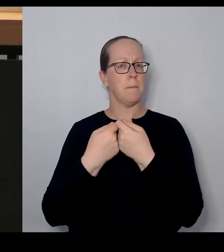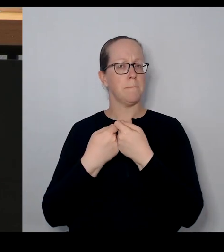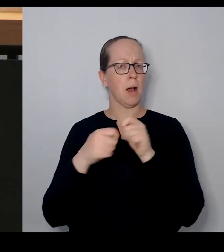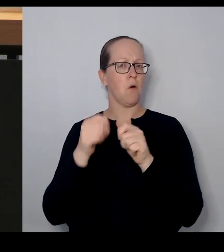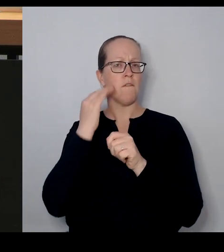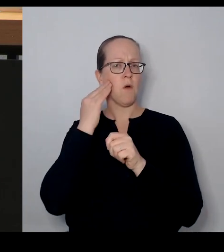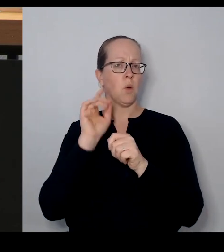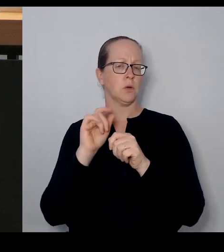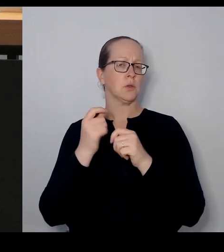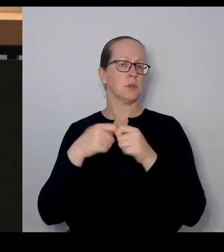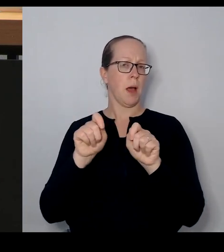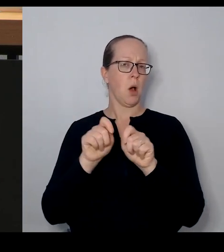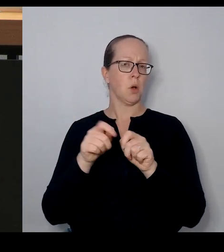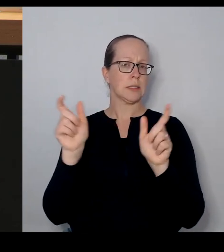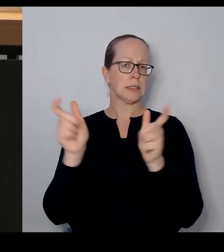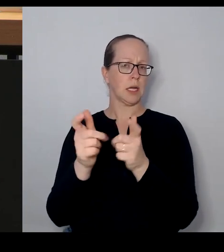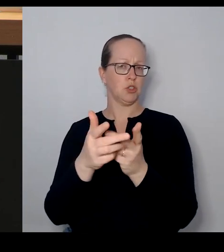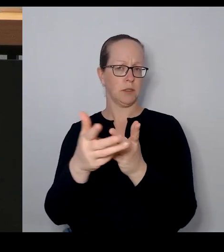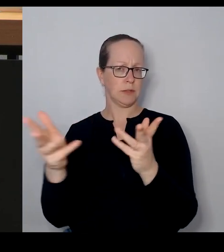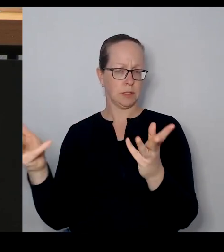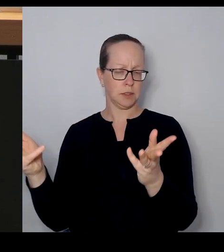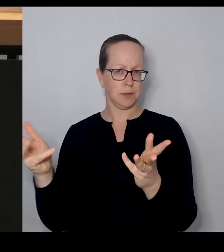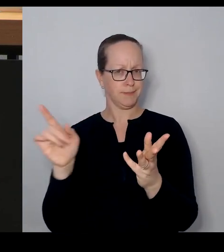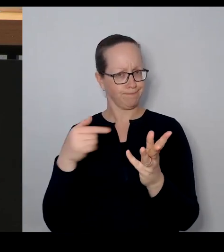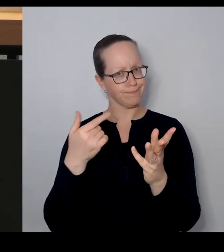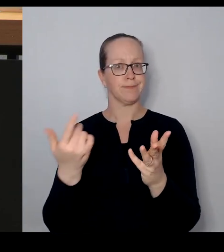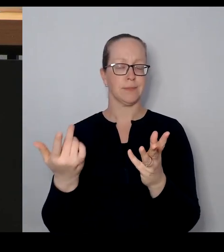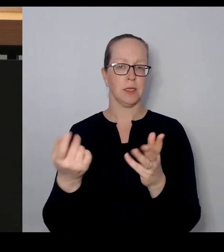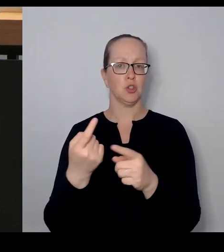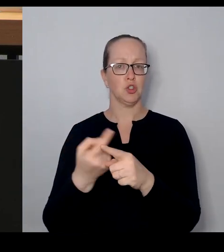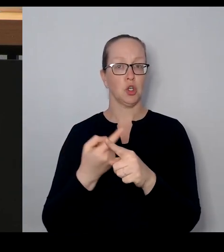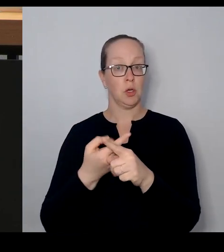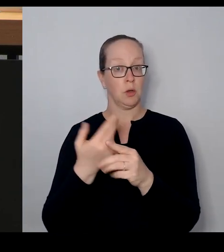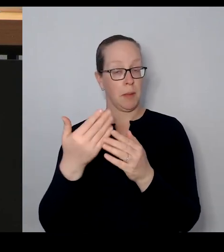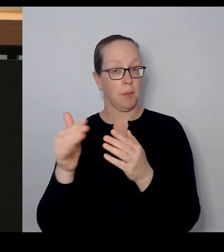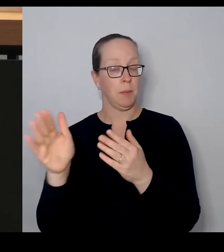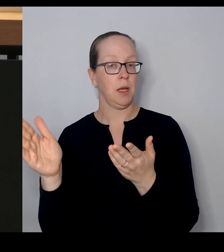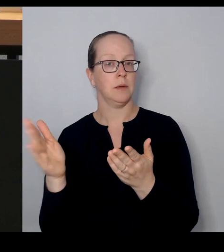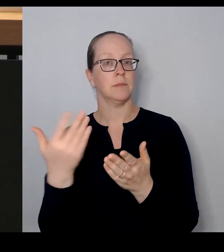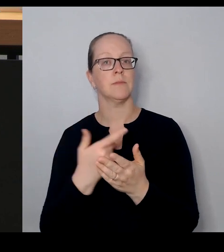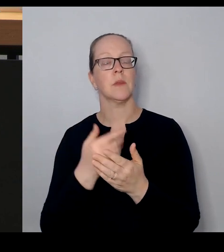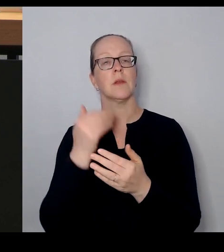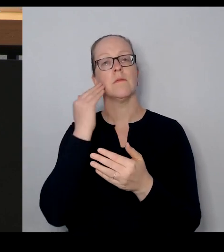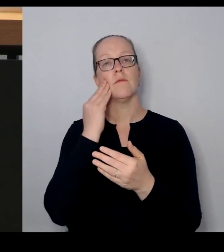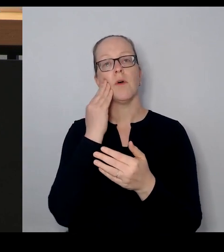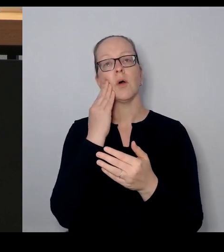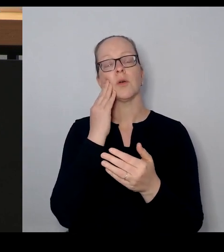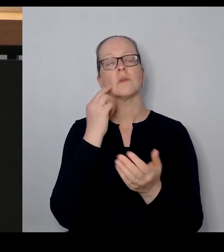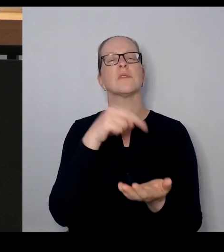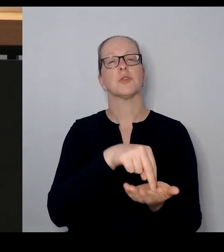Ankauf von Wohnungsbeständen Unsanierten, die natürlich am Ende auch die Wohnungsbaugesellschaften belasten.